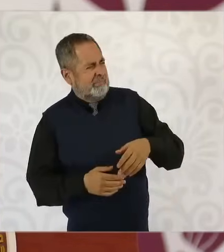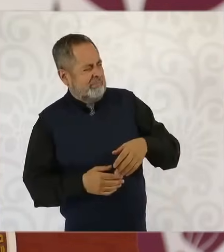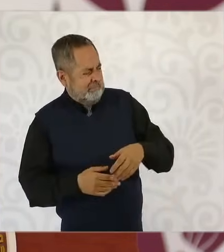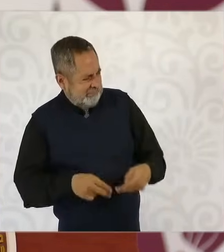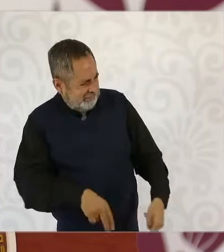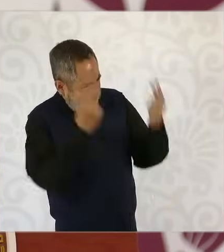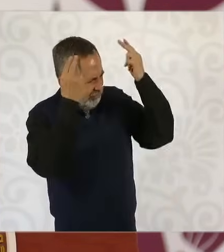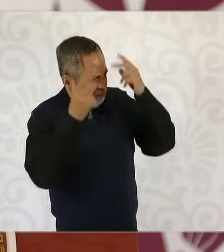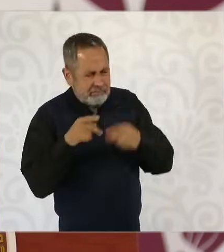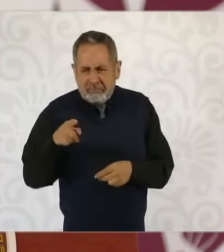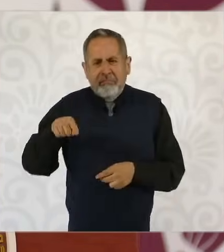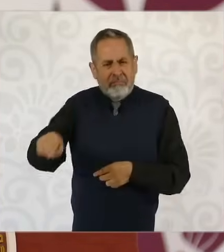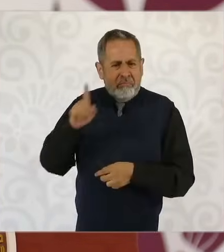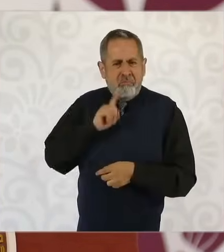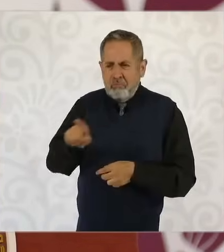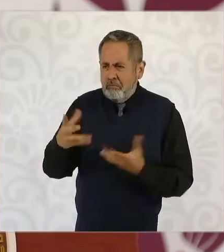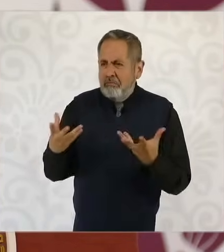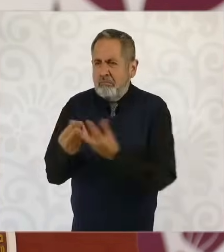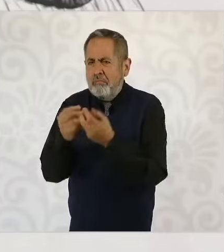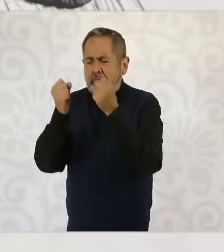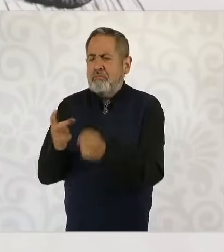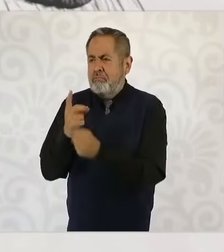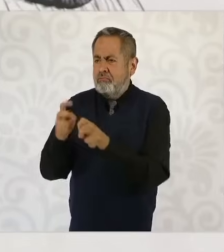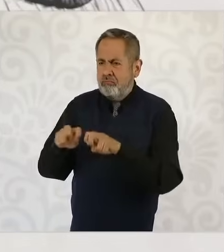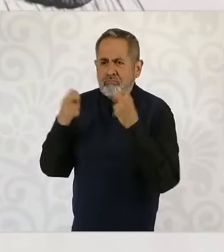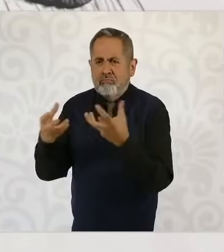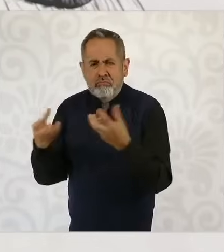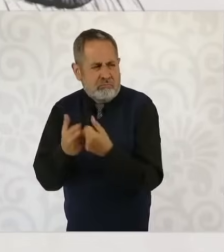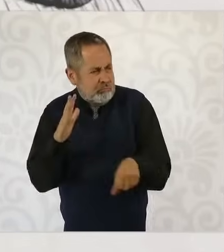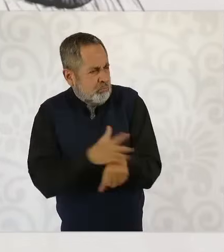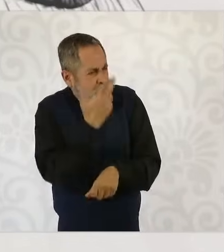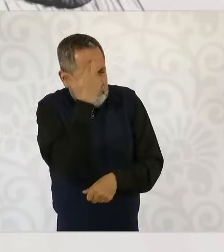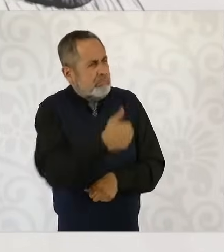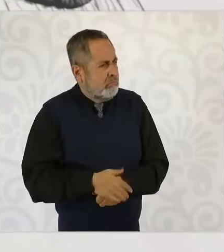en las mesas de seguridad ¿qué argumento tienen